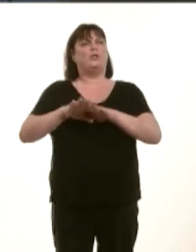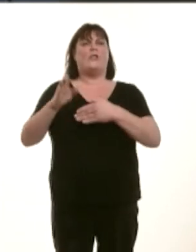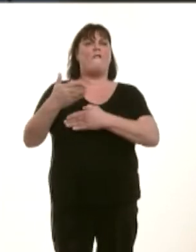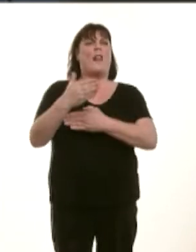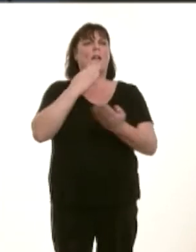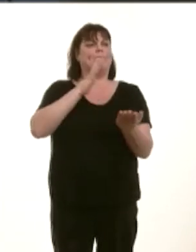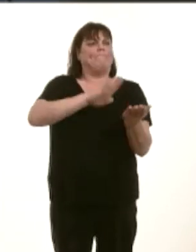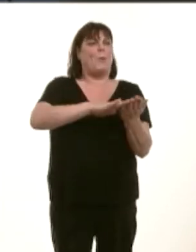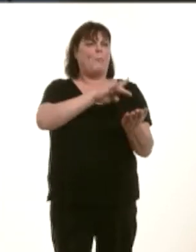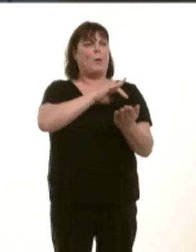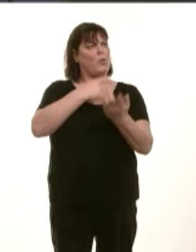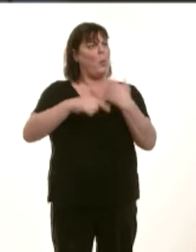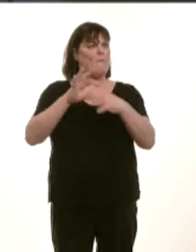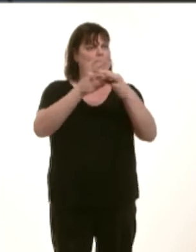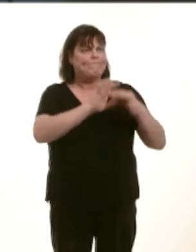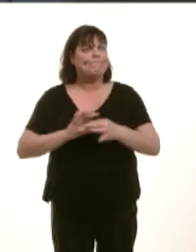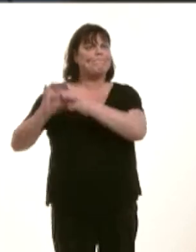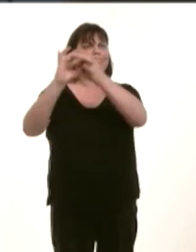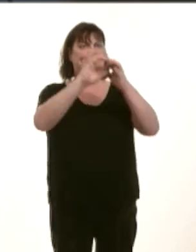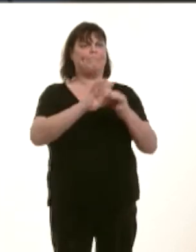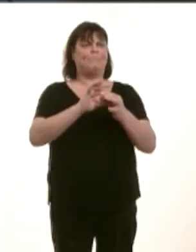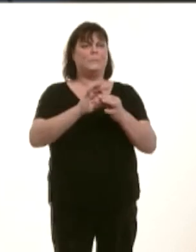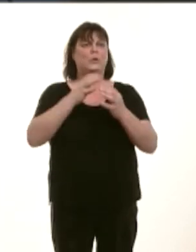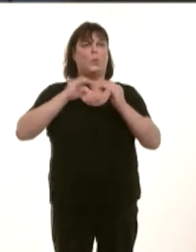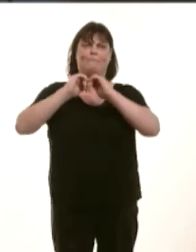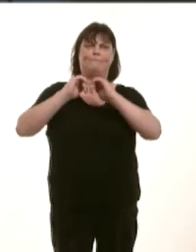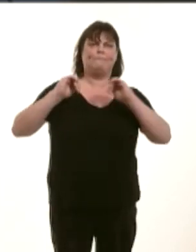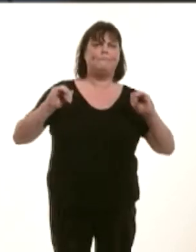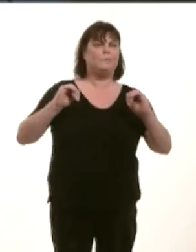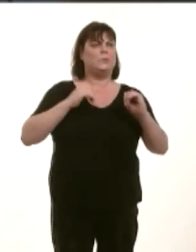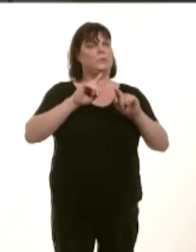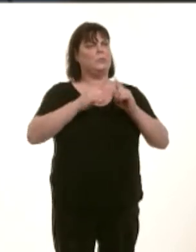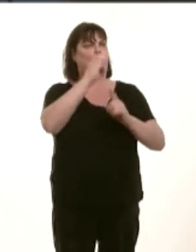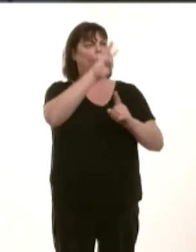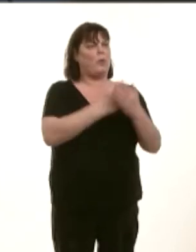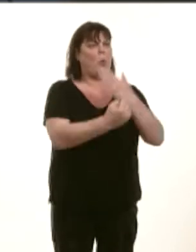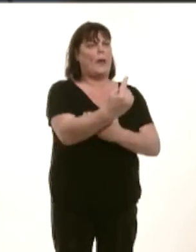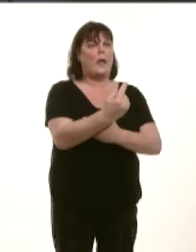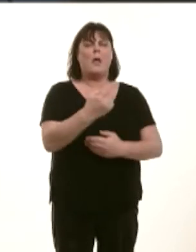wladwriaeth y mae cryfhau hunaniaeth ac undod. Maeín fy nharo i taw ymateb y ëToriesí